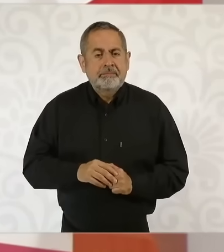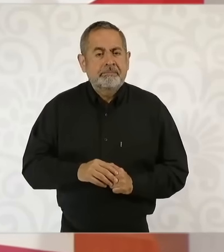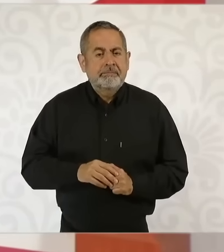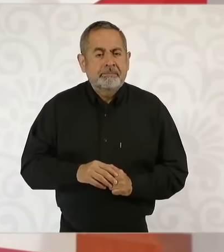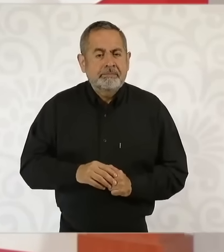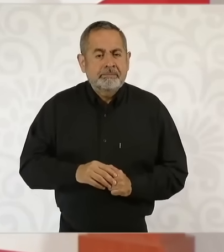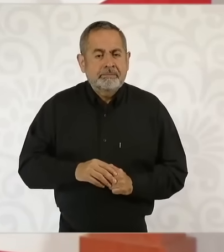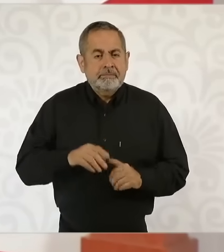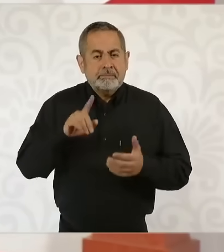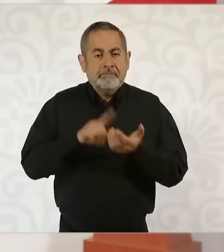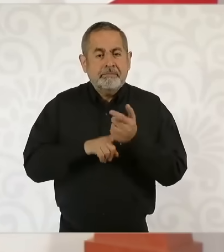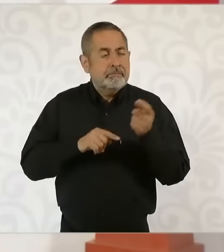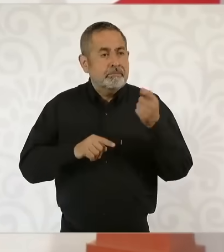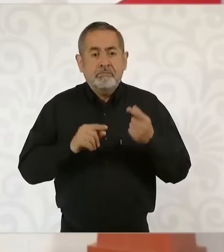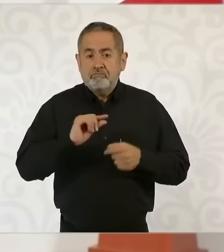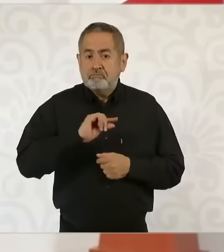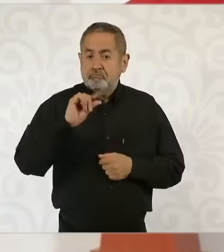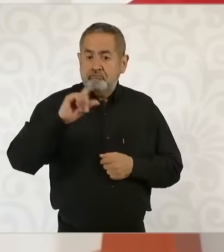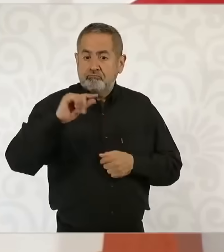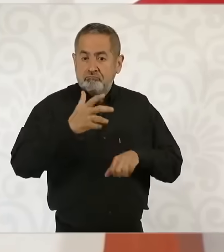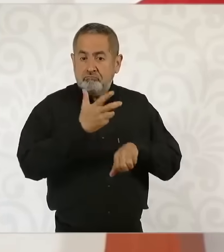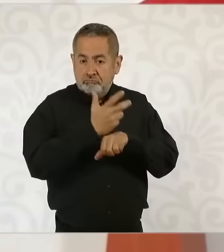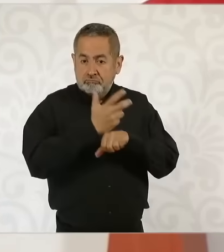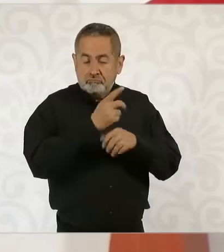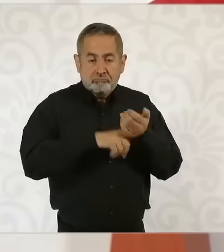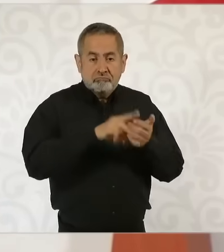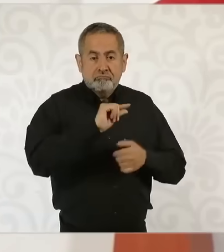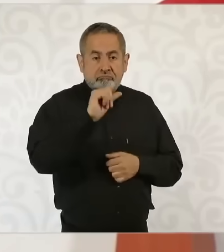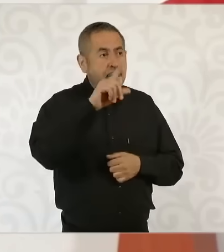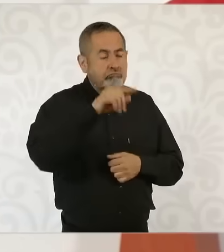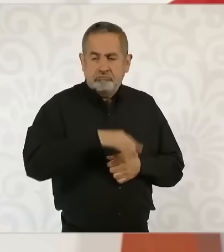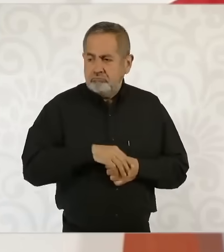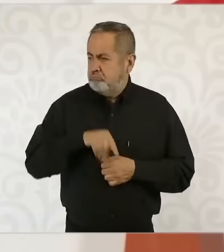funcionarios del gobierno de Estados Unidos que parece que todo está del lado de México